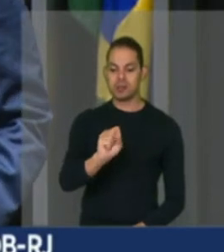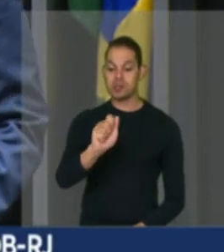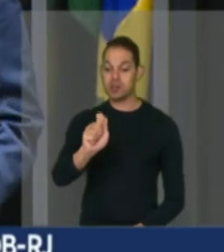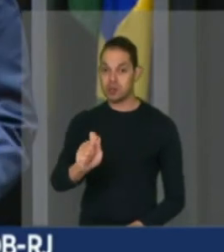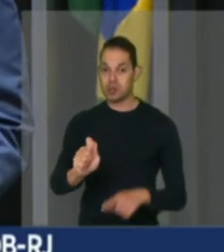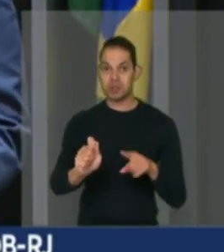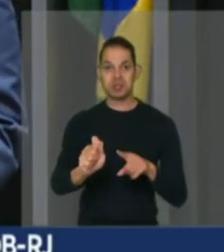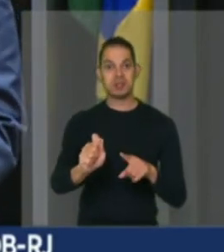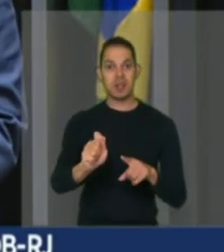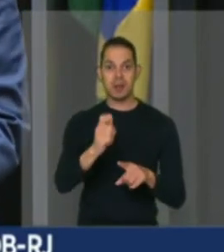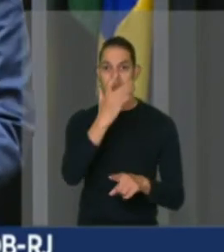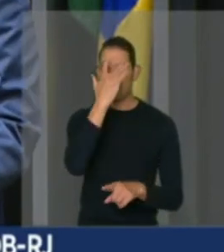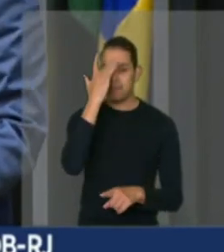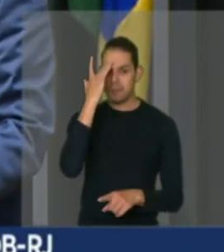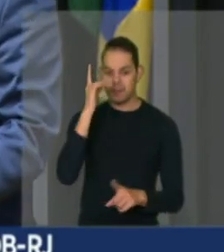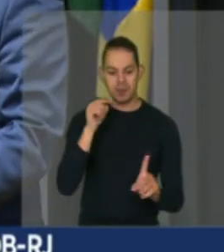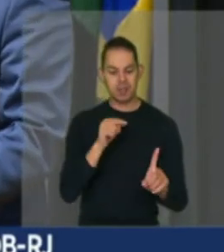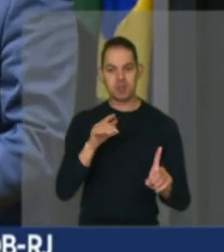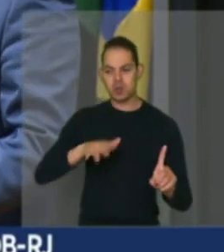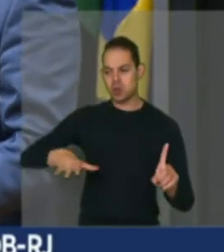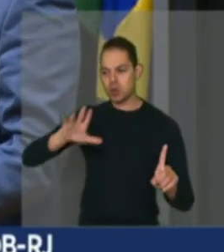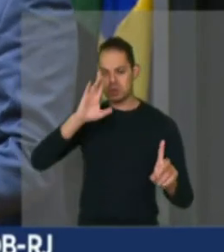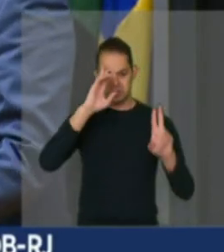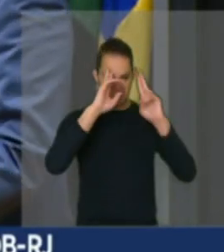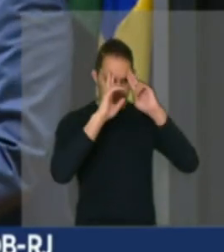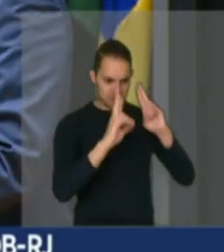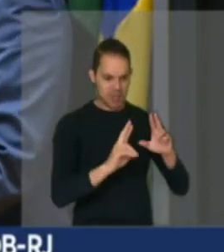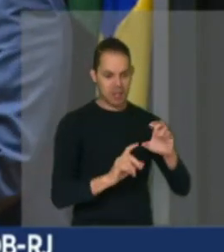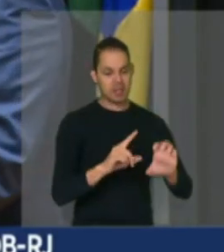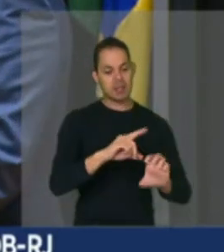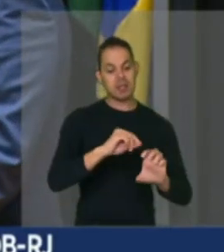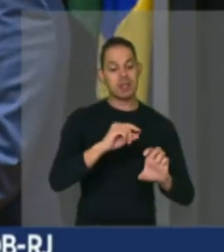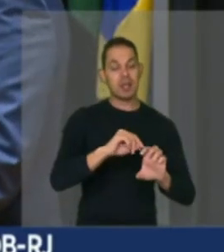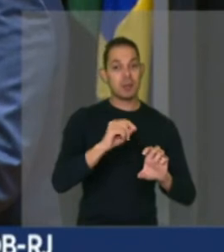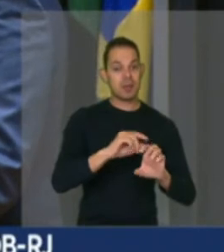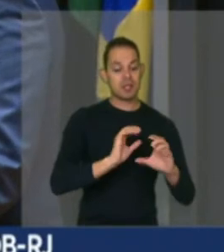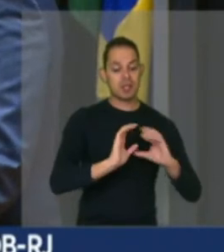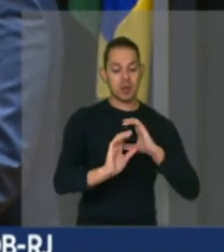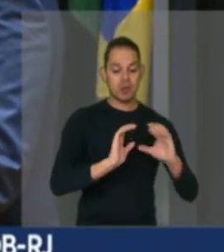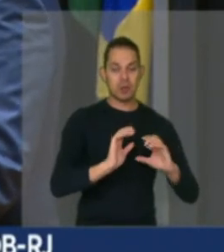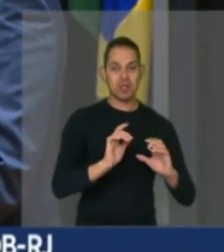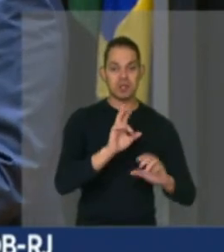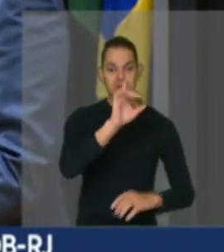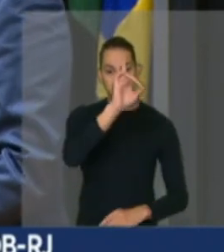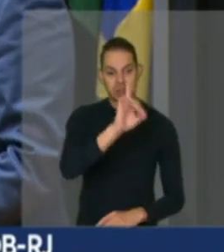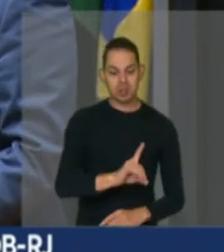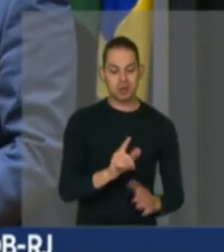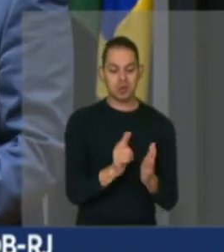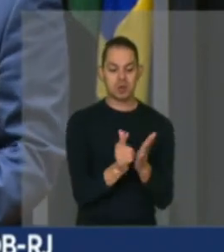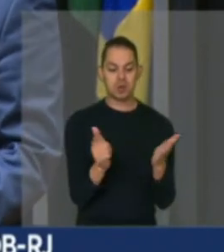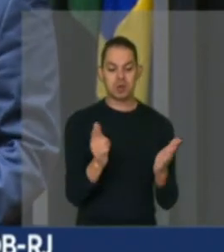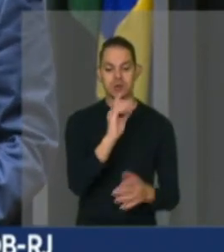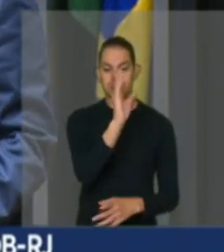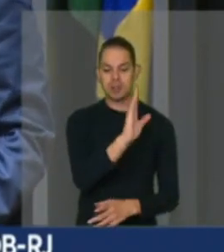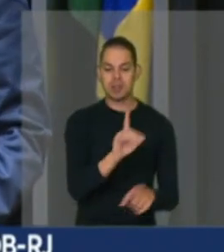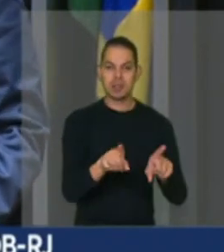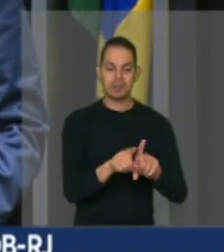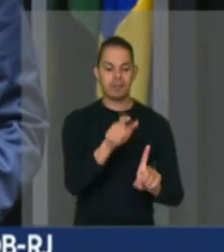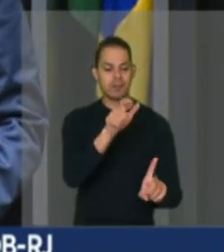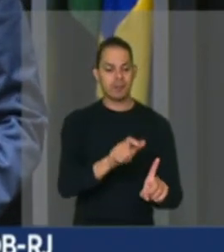JANEIRO, EMPRESÁRIO DA COMUNICAÇÃO DIRIGIU O "JORNAL DO BRASIL" , FOI COORDENADOR, FOI MEMBRO DA COORDENAÇÃO DA ORGANIZAÇÃO